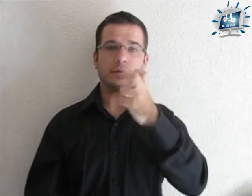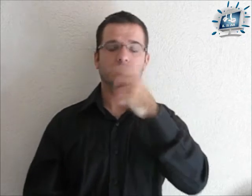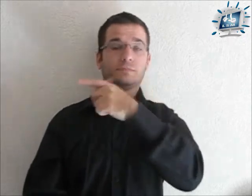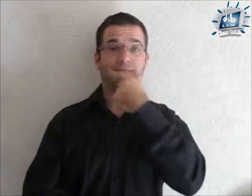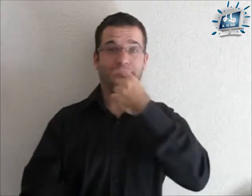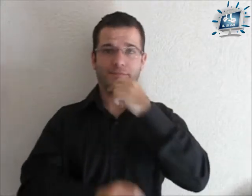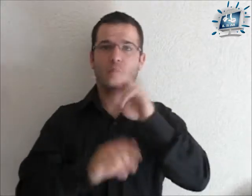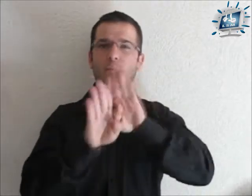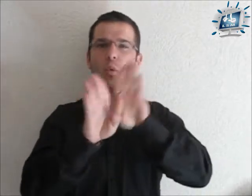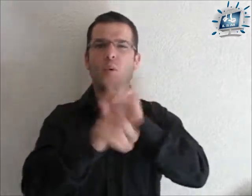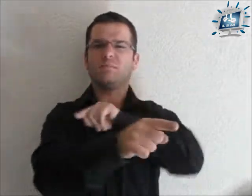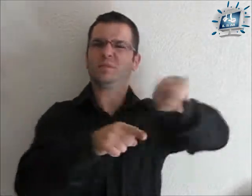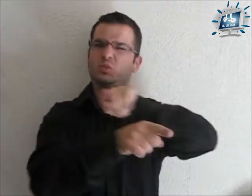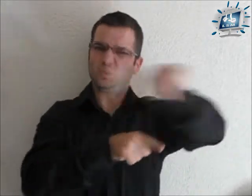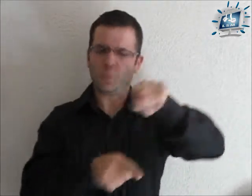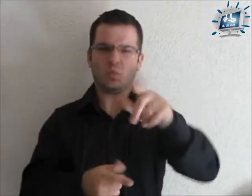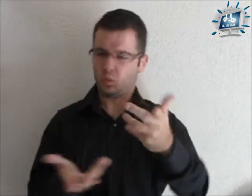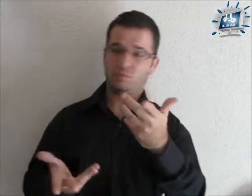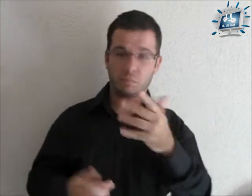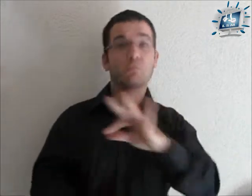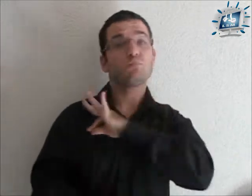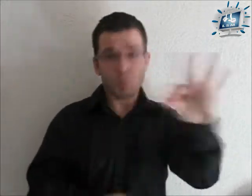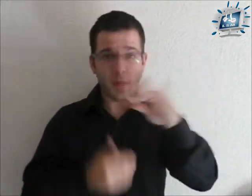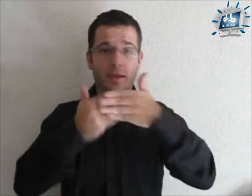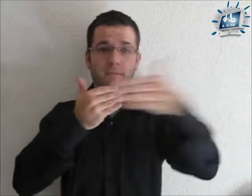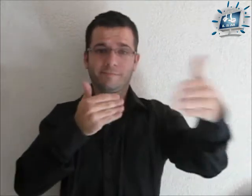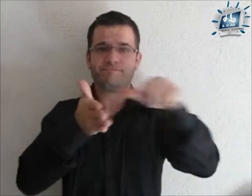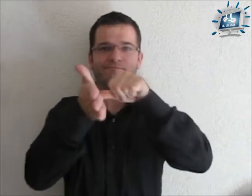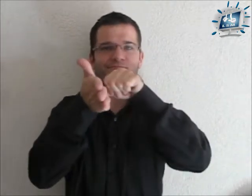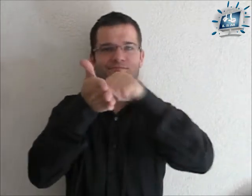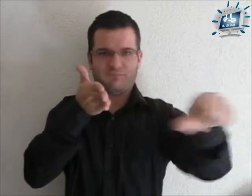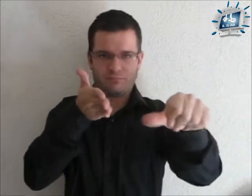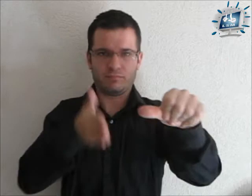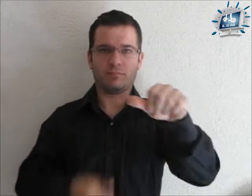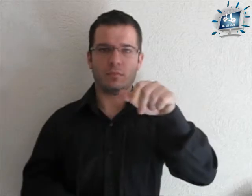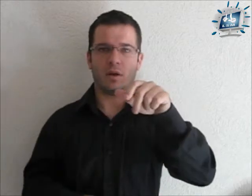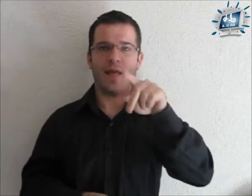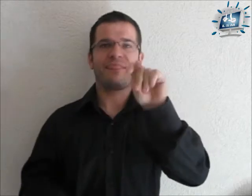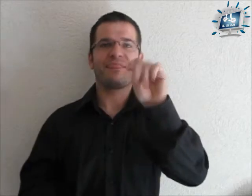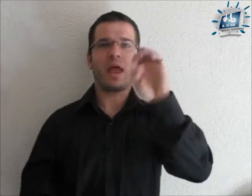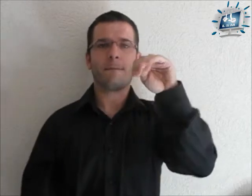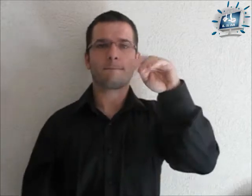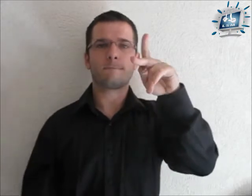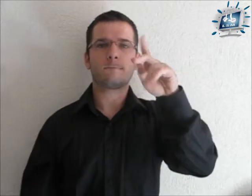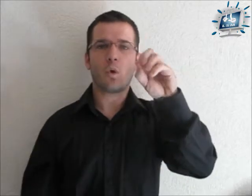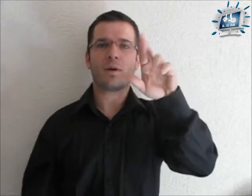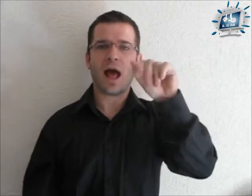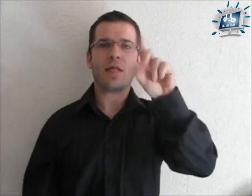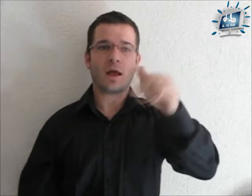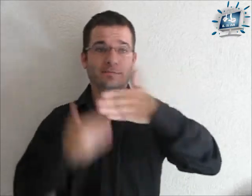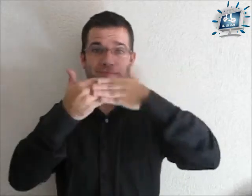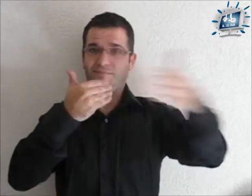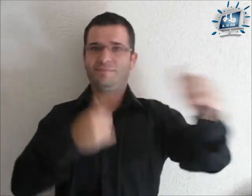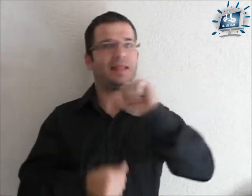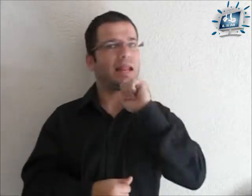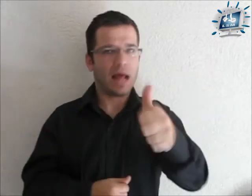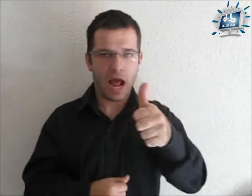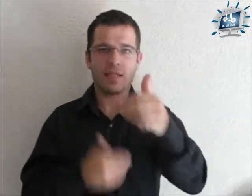Entonces posiblemente lo va a suspender la temporada, se pospone para otra fecha.